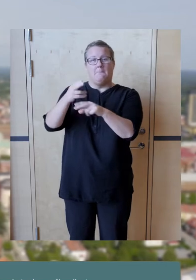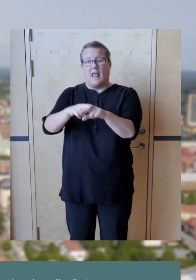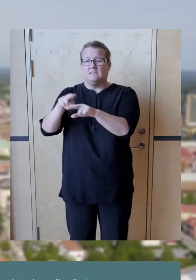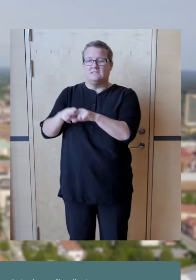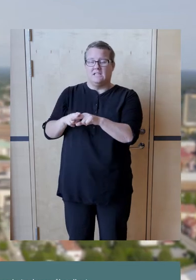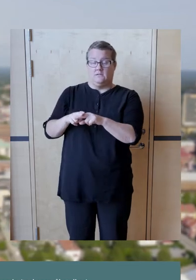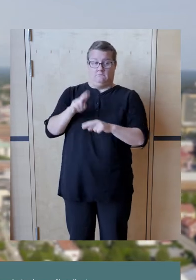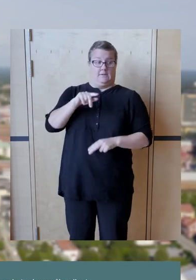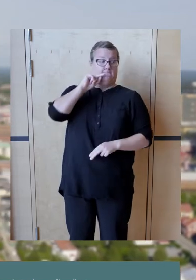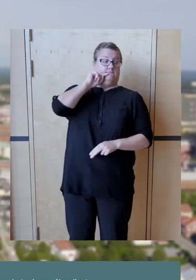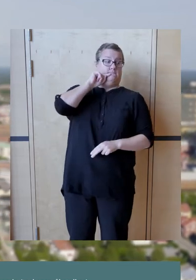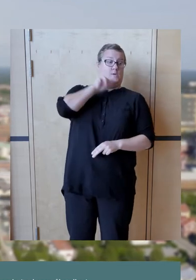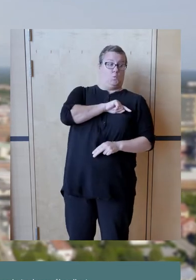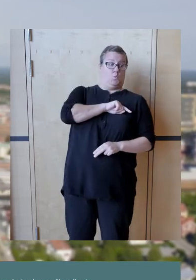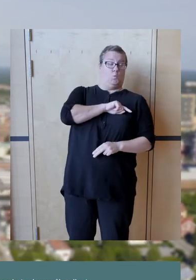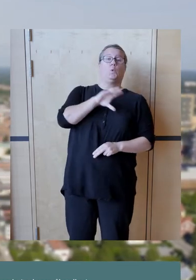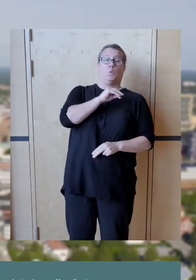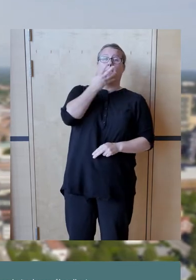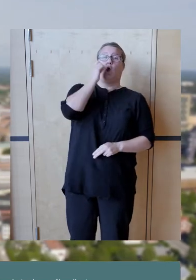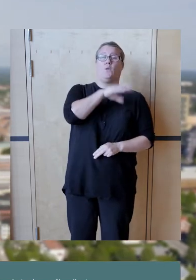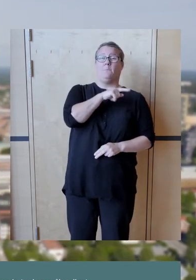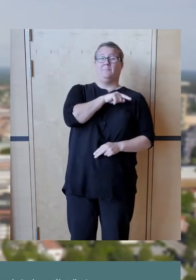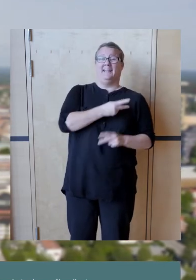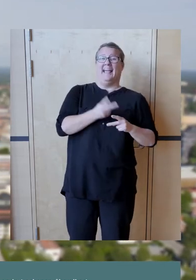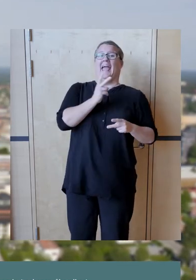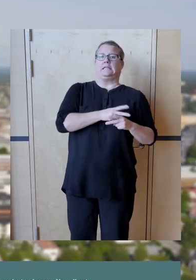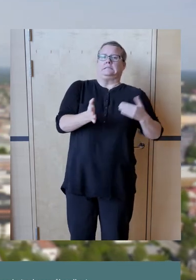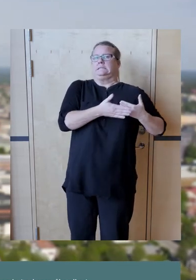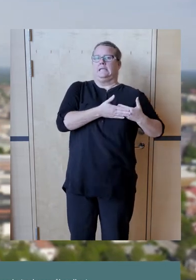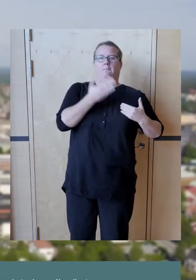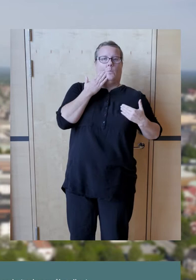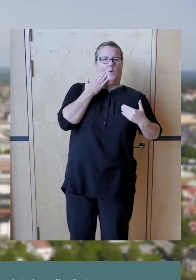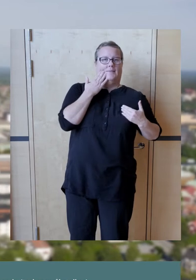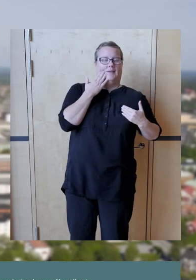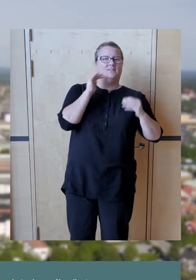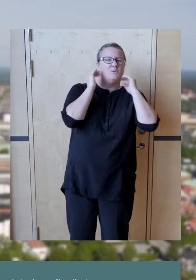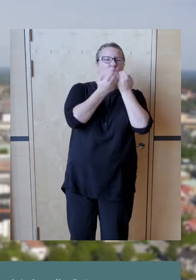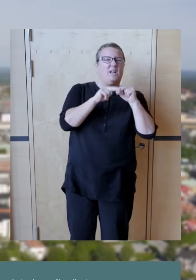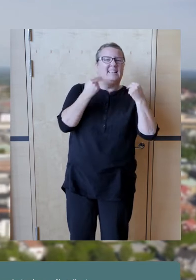Förra året prata mig om de har extra stängda boendena som socialnämndens ordförande Nämdö